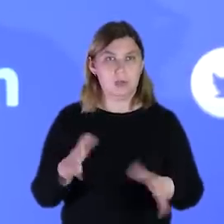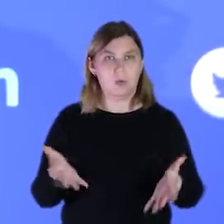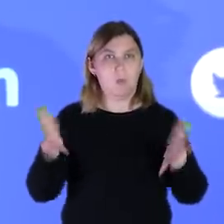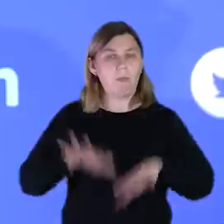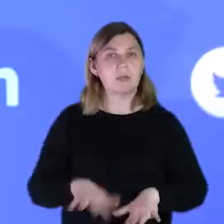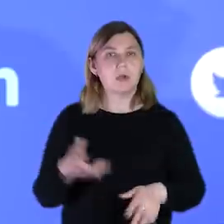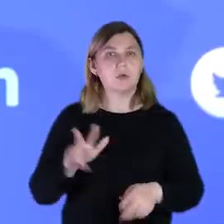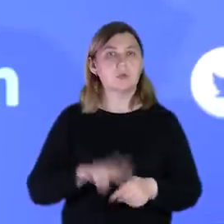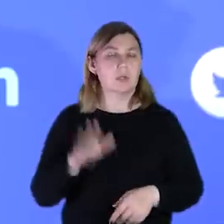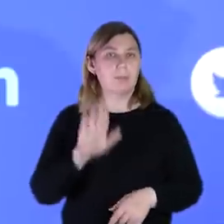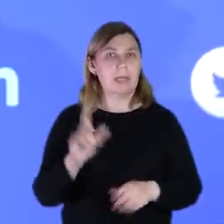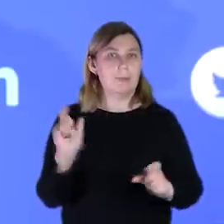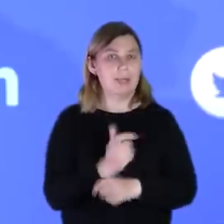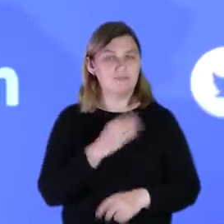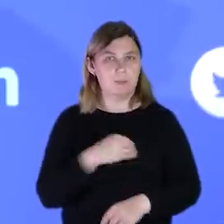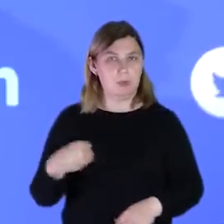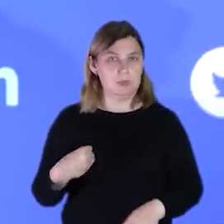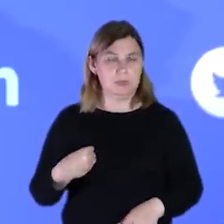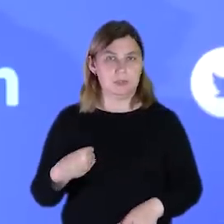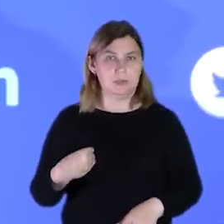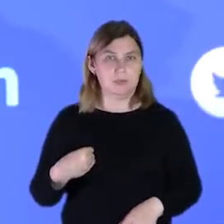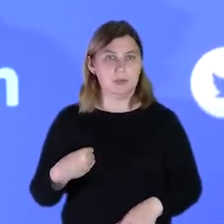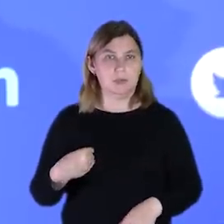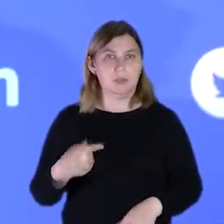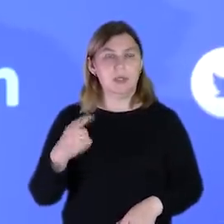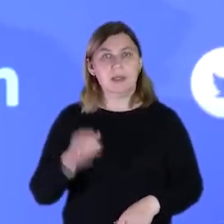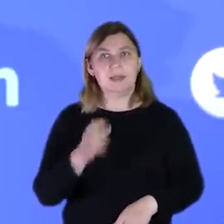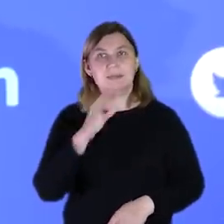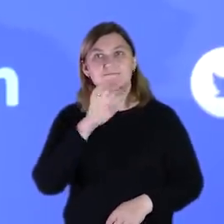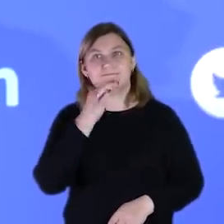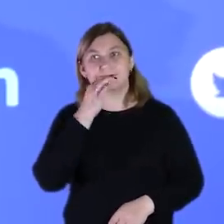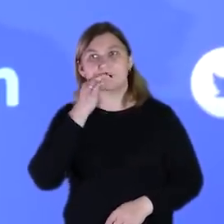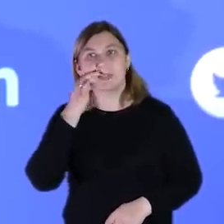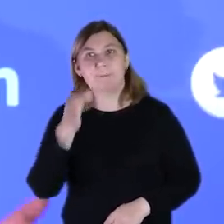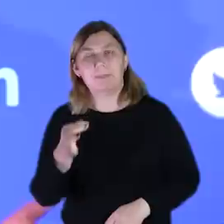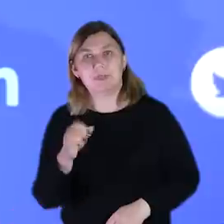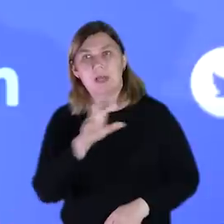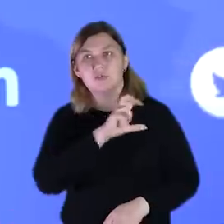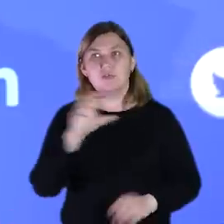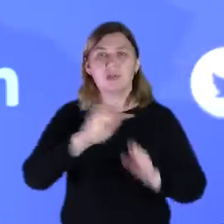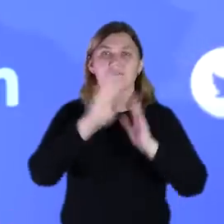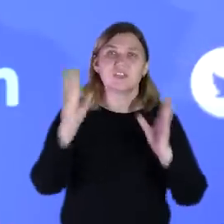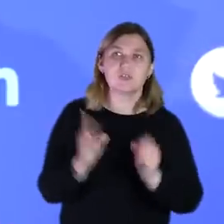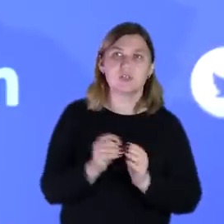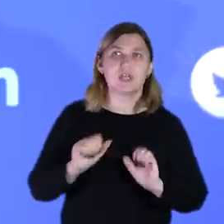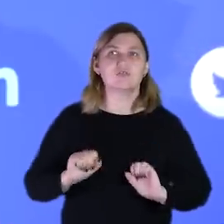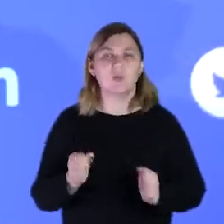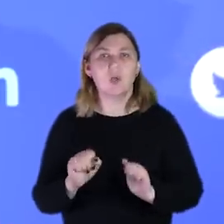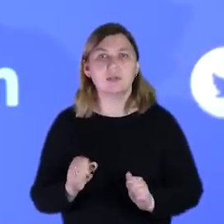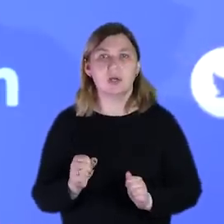którą poniosło państwo polskie, i zadać sobie pytanie: czy te wszystkie działania